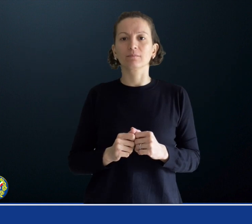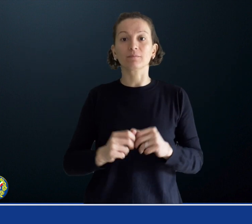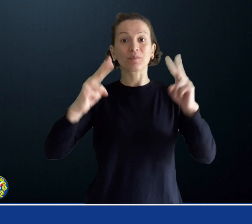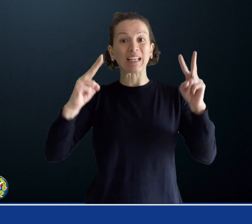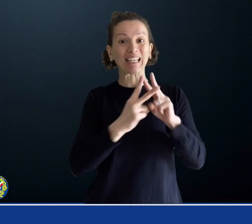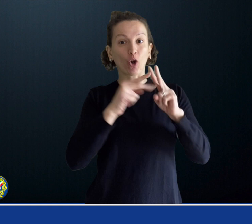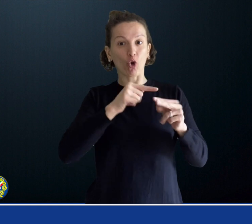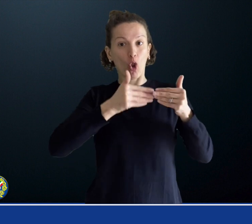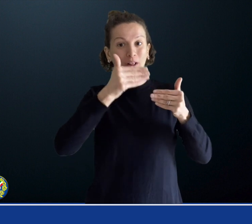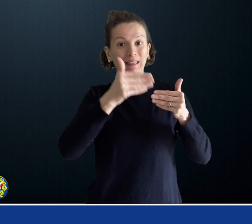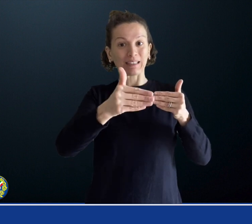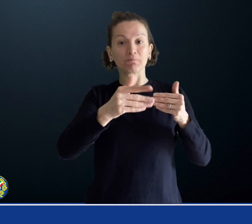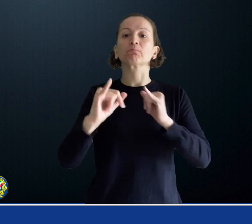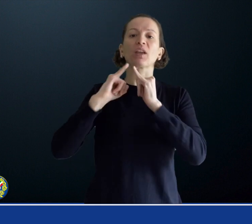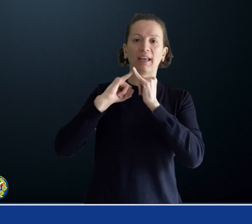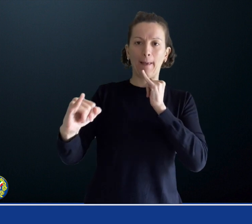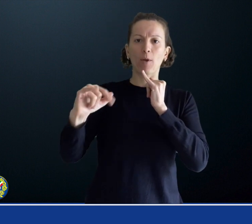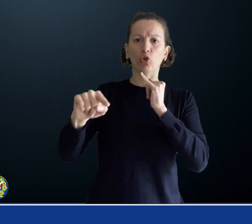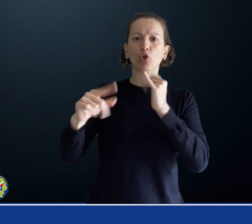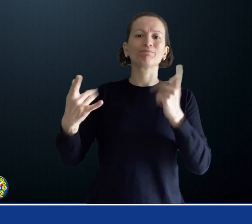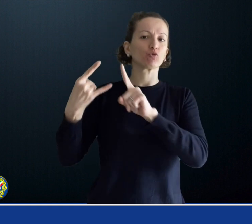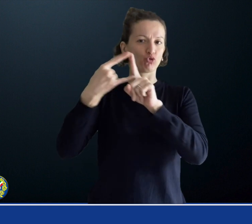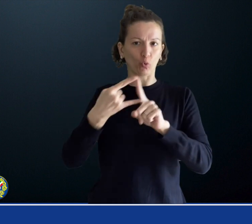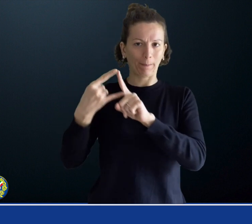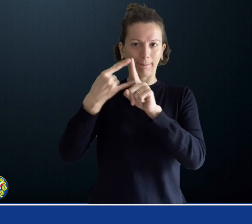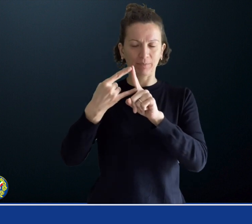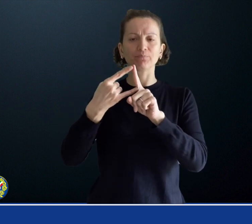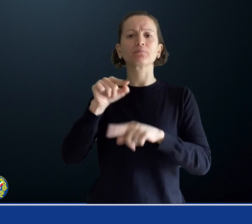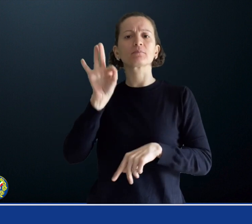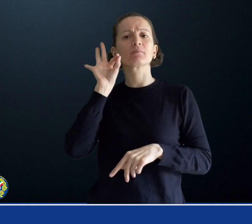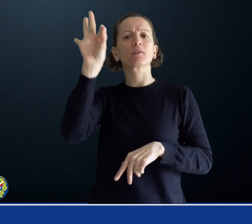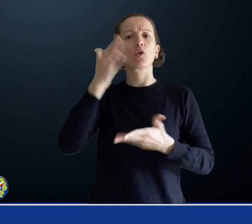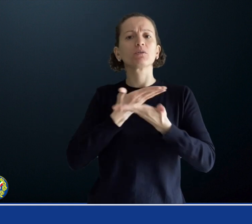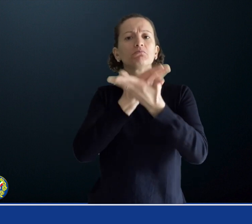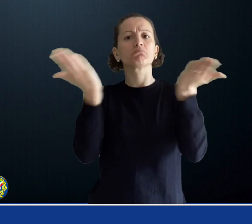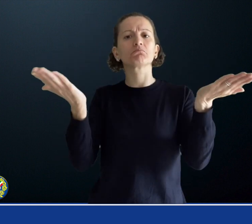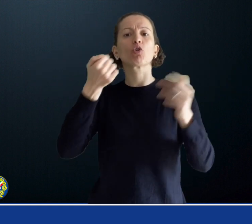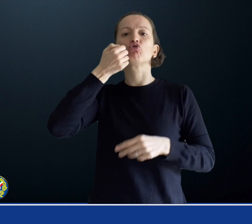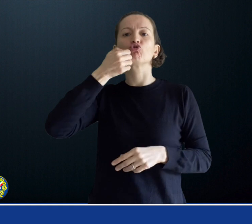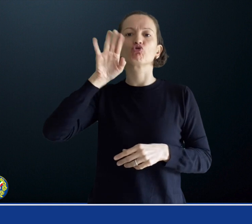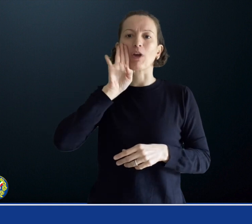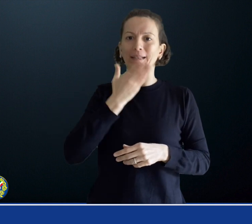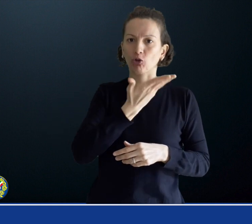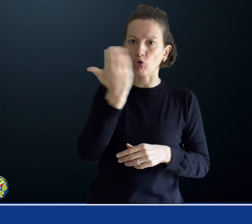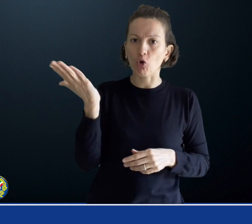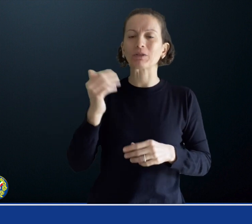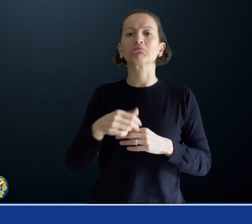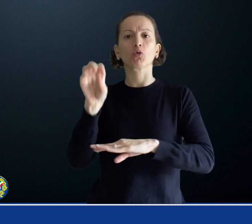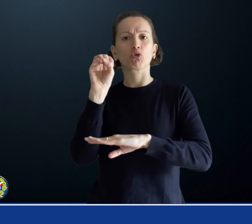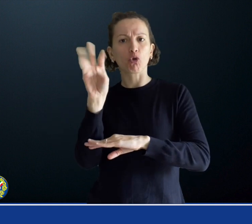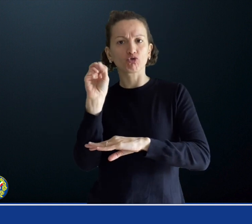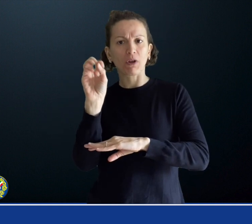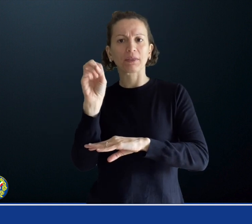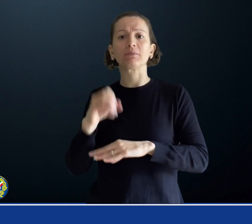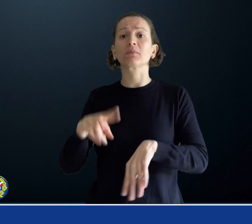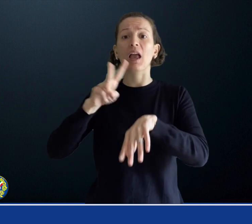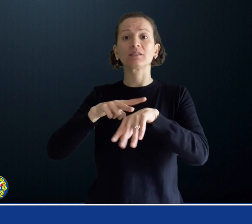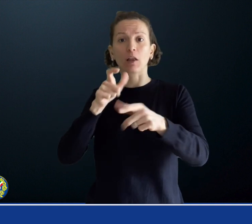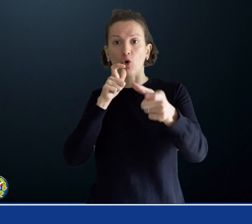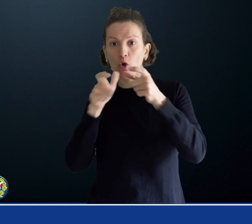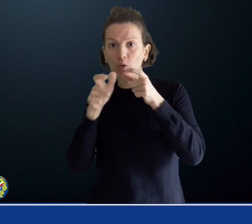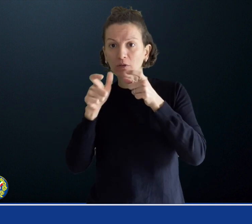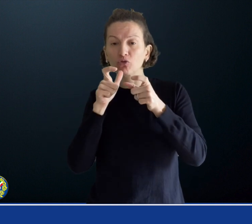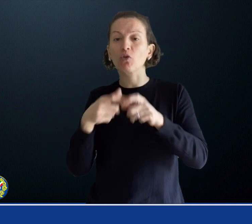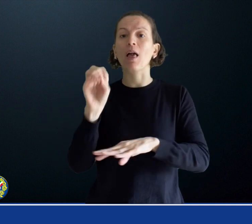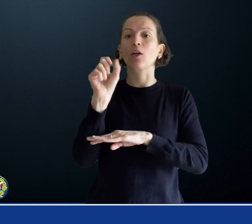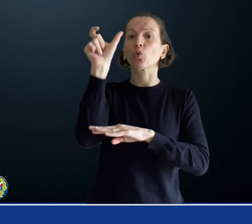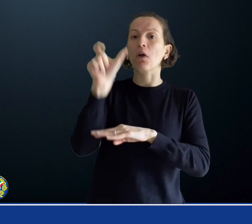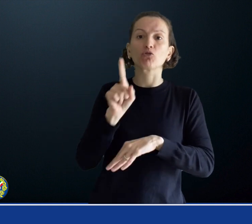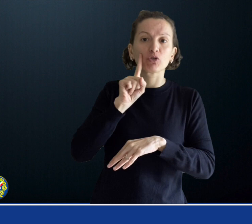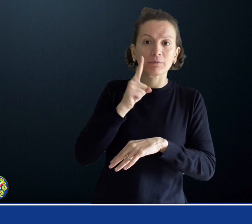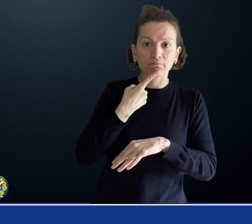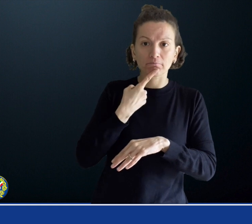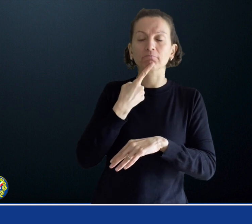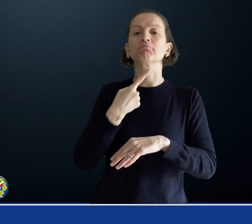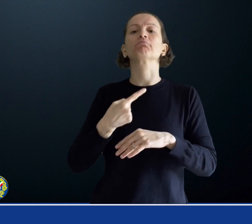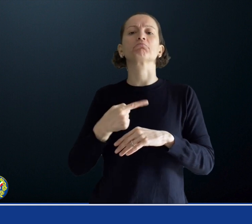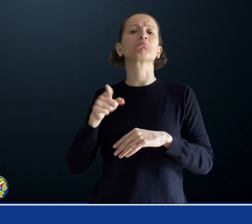Gli incontri, che si terranno in modalità da remoto su ZOOM , sono rivolti ai genitori, ai docenti, agli assistenti alla comunicazione/educatori sordi e